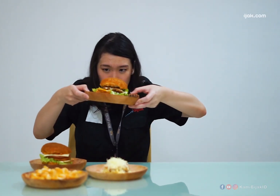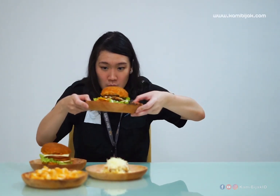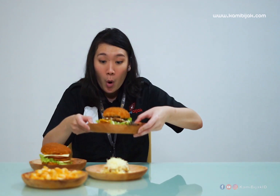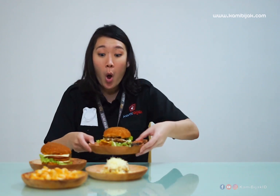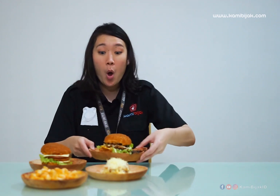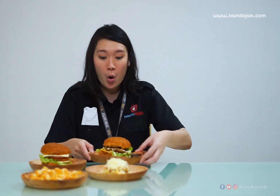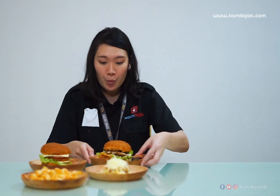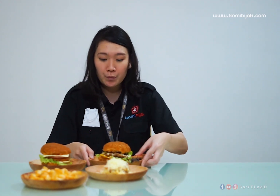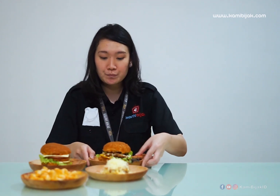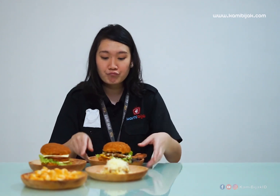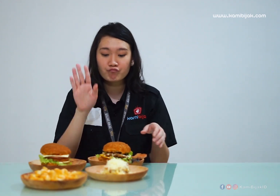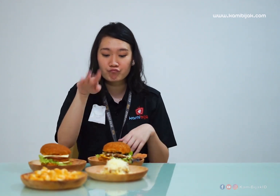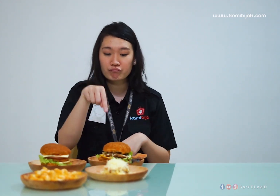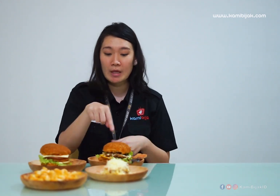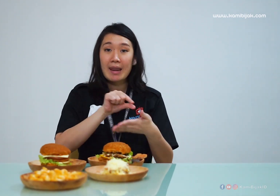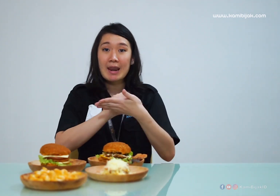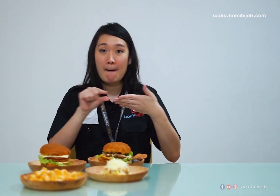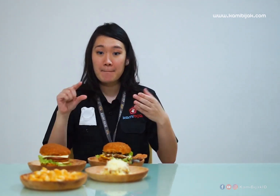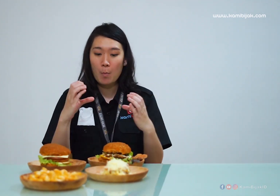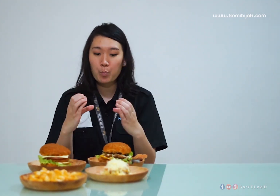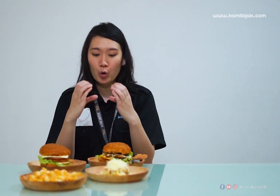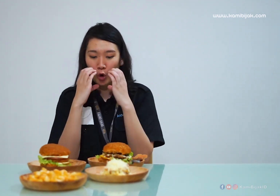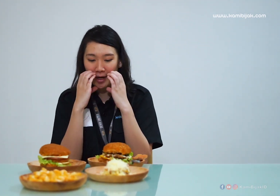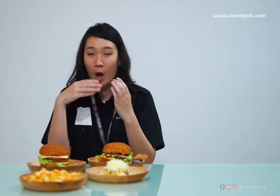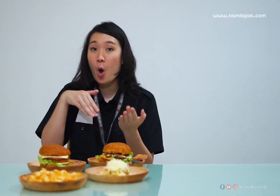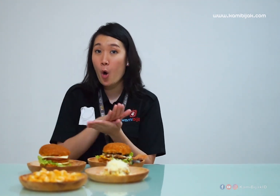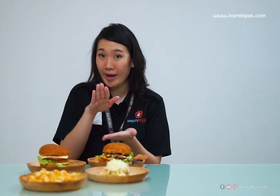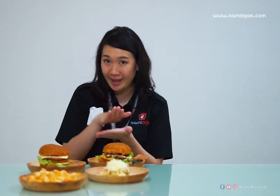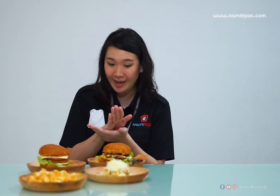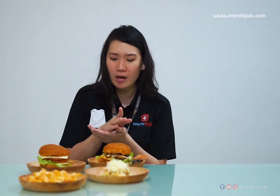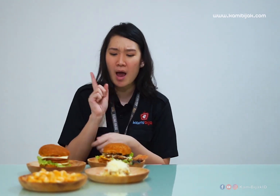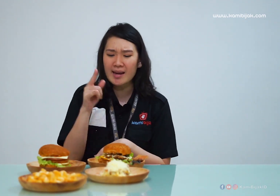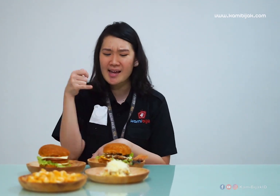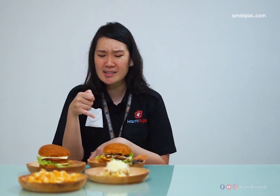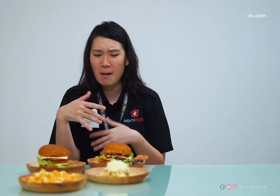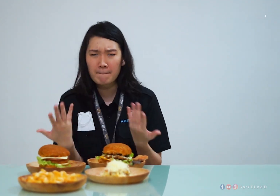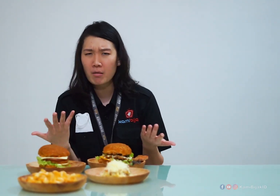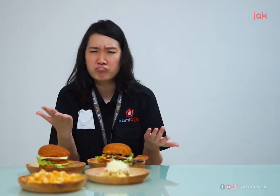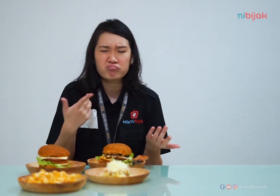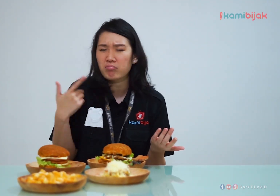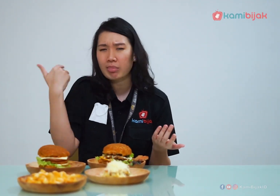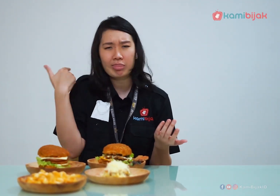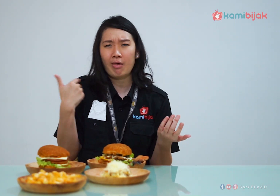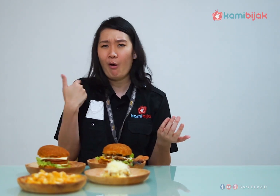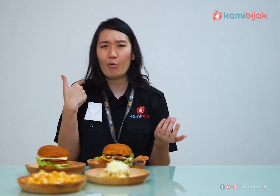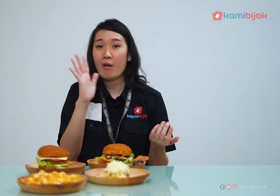Ini namanya burger goreng. Isinya apa?